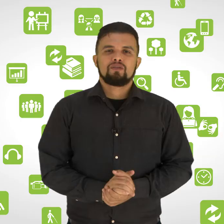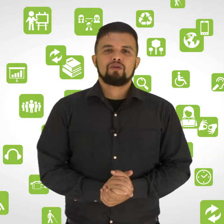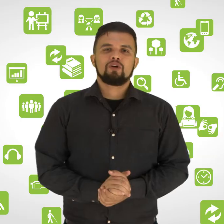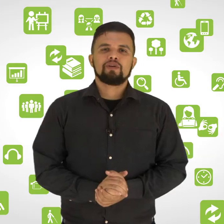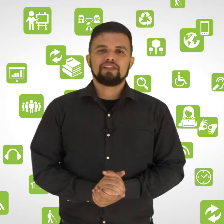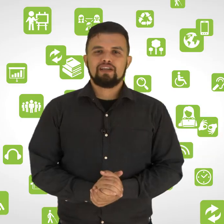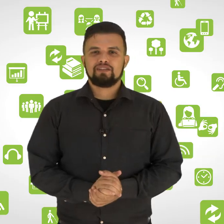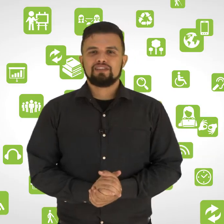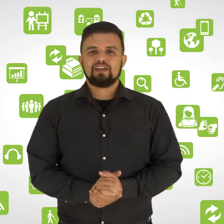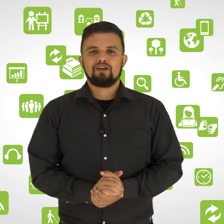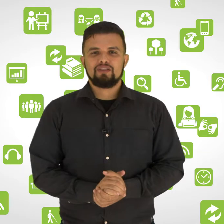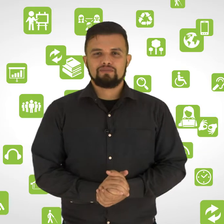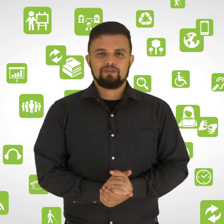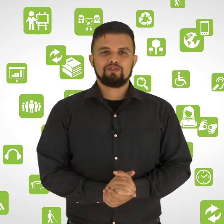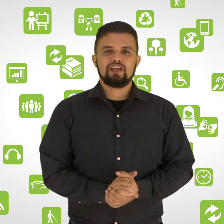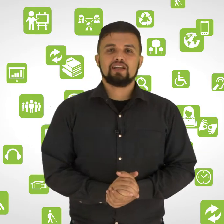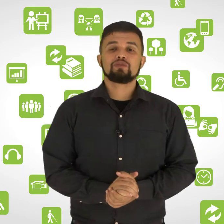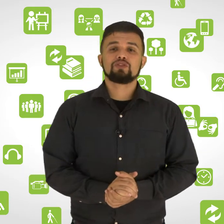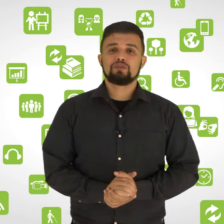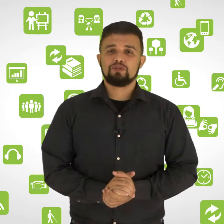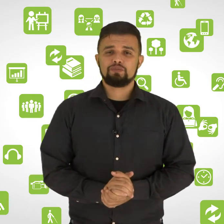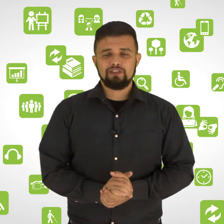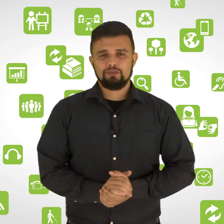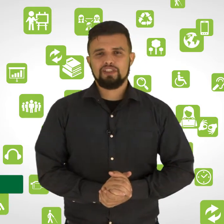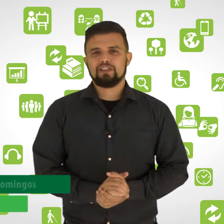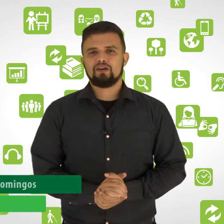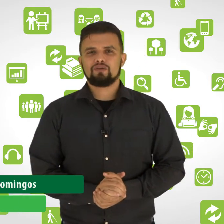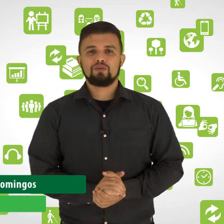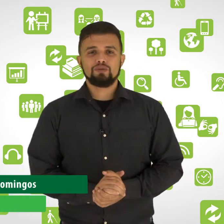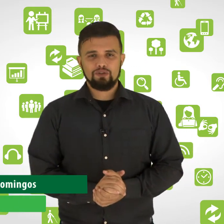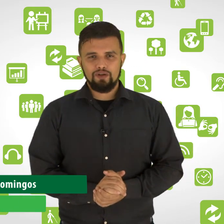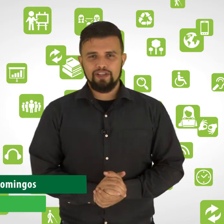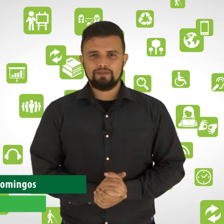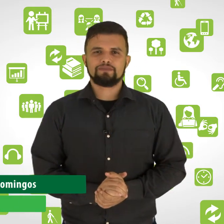Como comentário dessa aula, falaremos sobre o espaço mental Token.